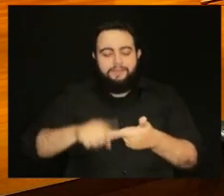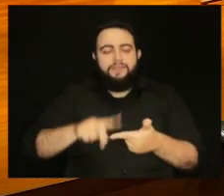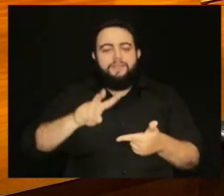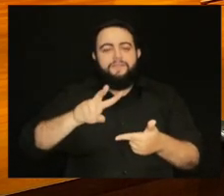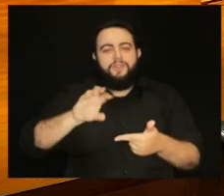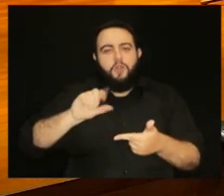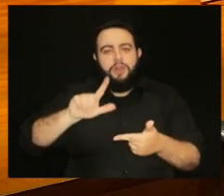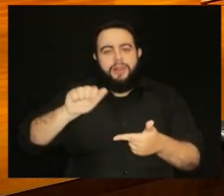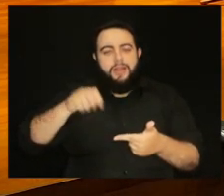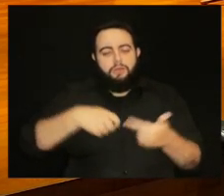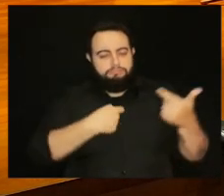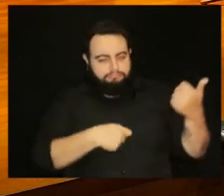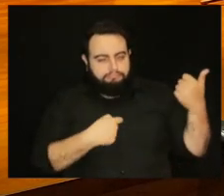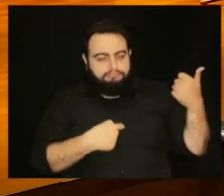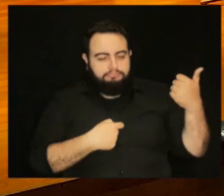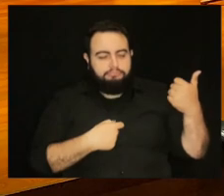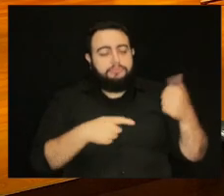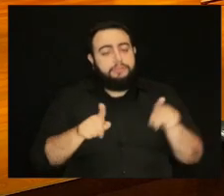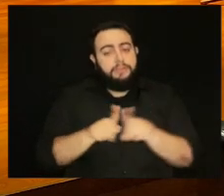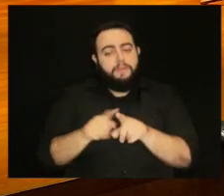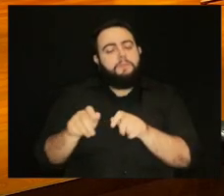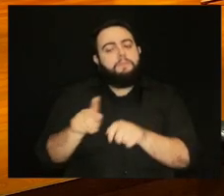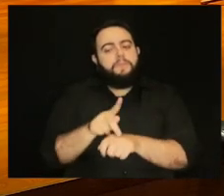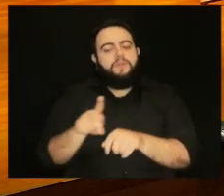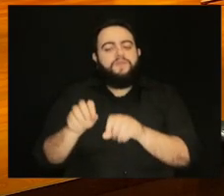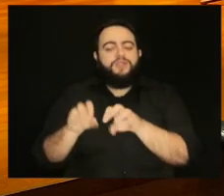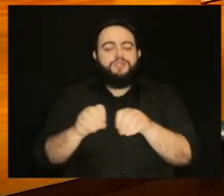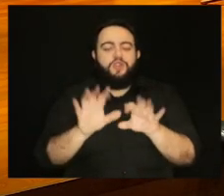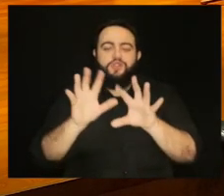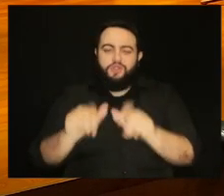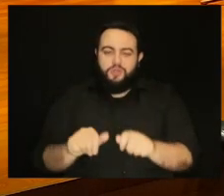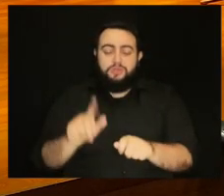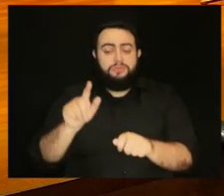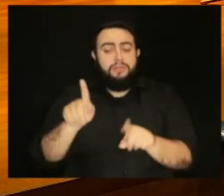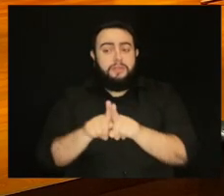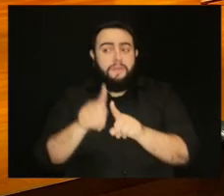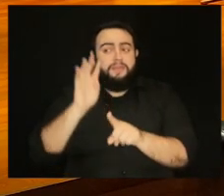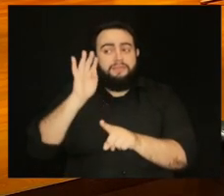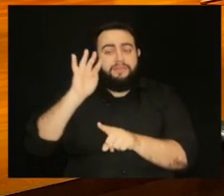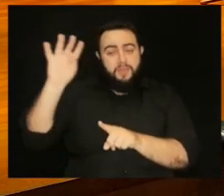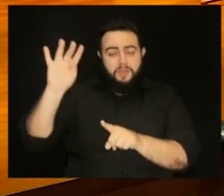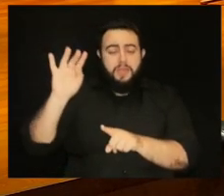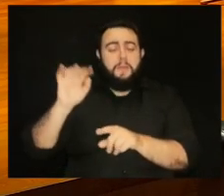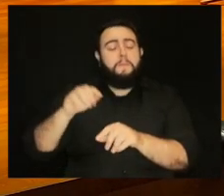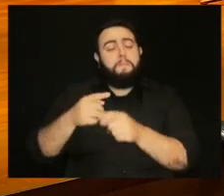e violão e professor de todo mundo, professor de teoria musical também, ele também compunha muito